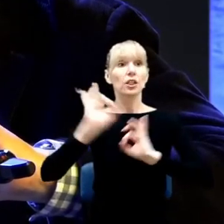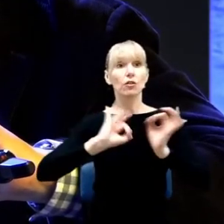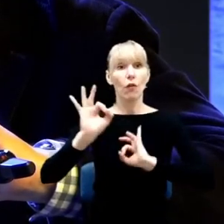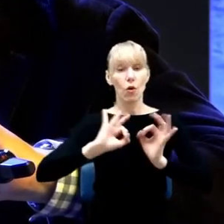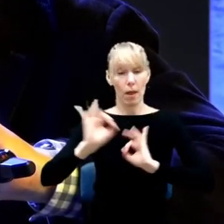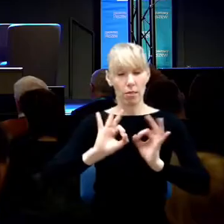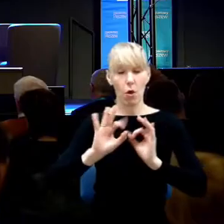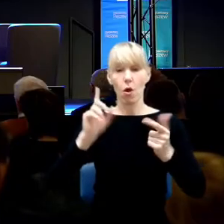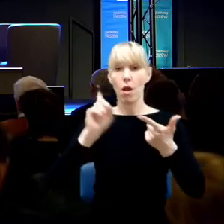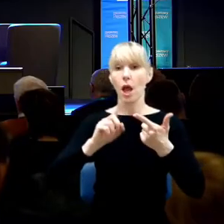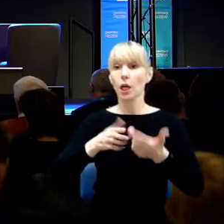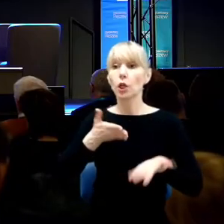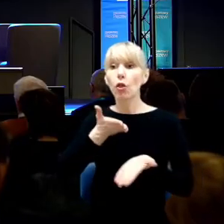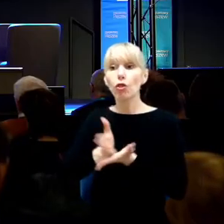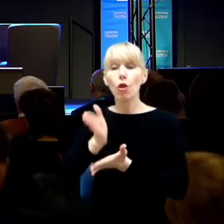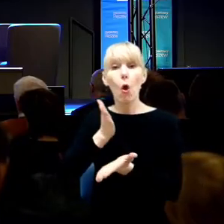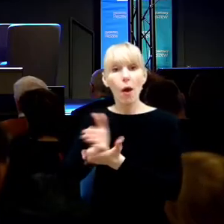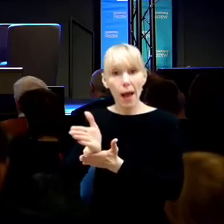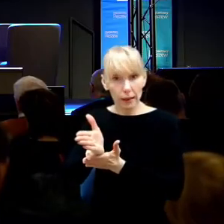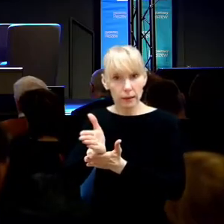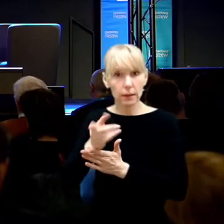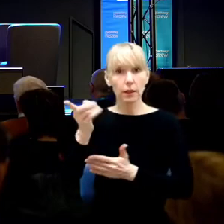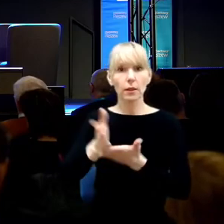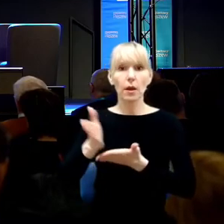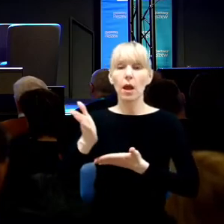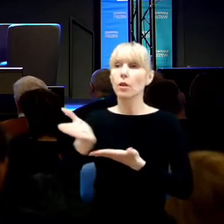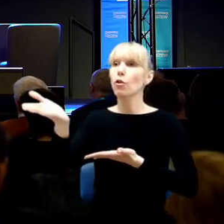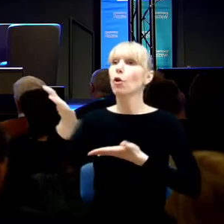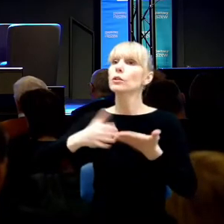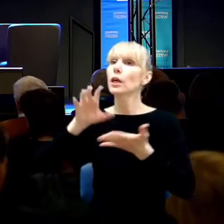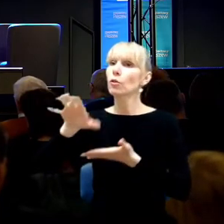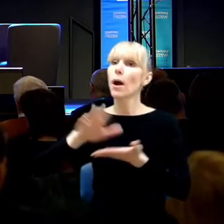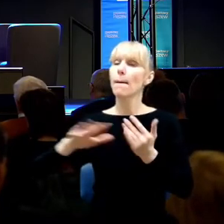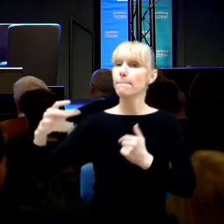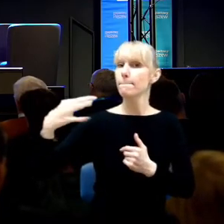w stosunku do sektora prywatnego, spółdzielni mieszkaniowych,